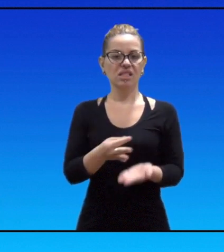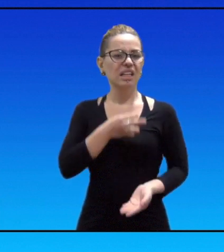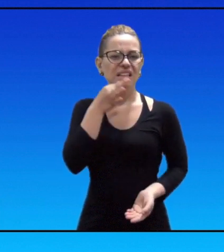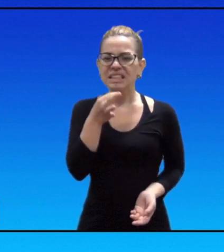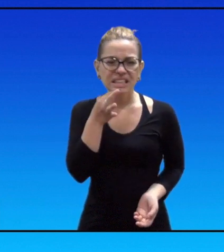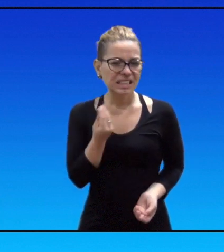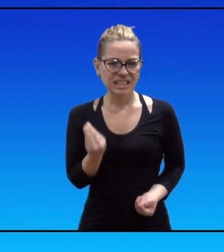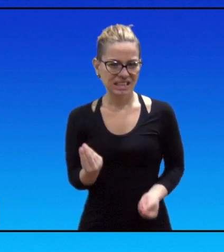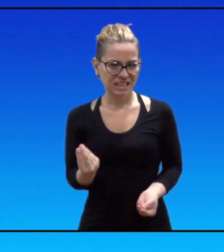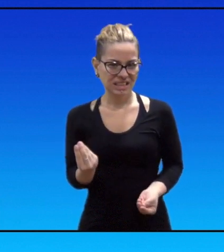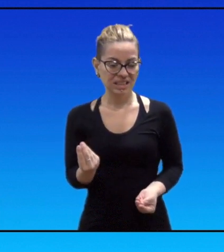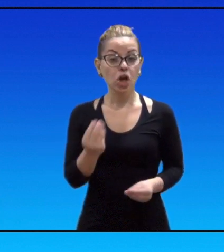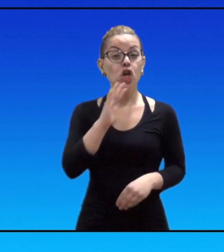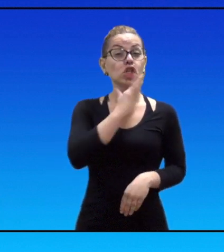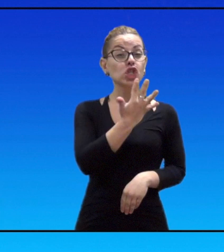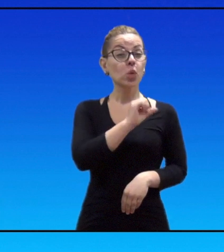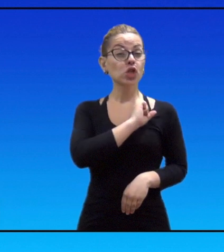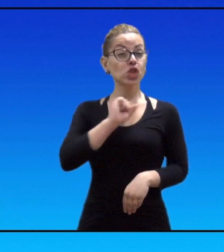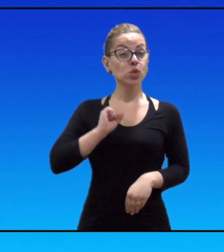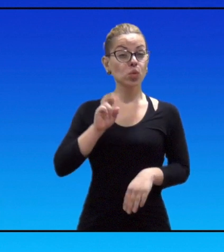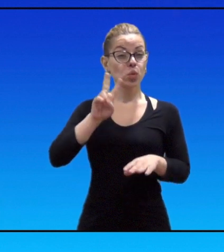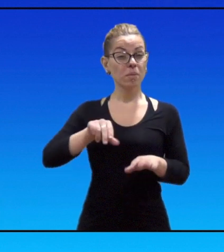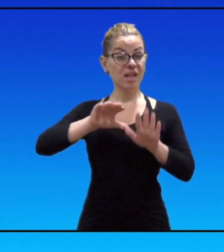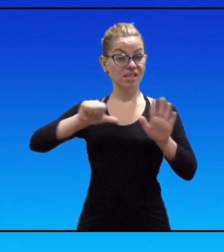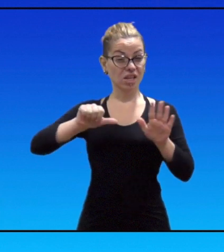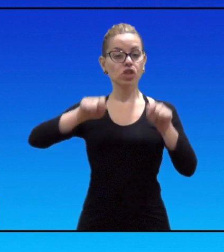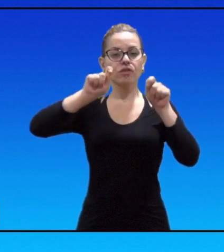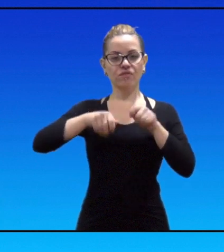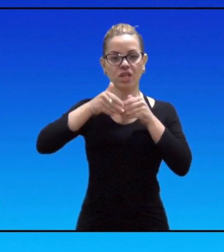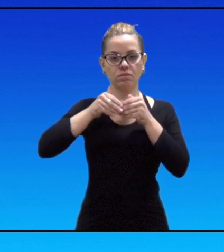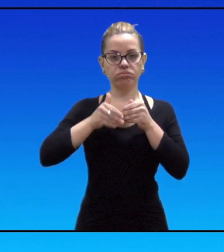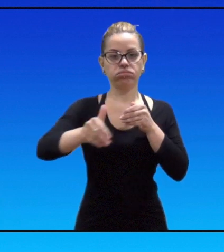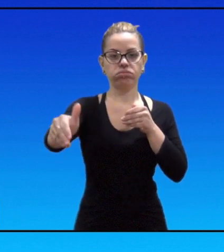Pertanto, a decorrere dal 5 giugno 2016,